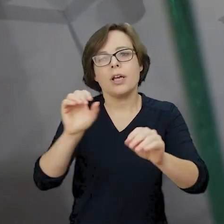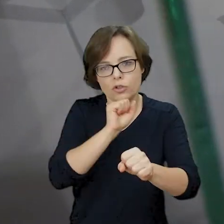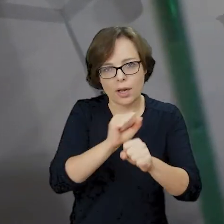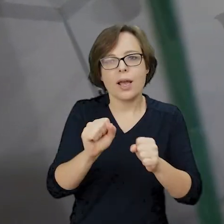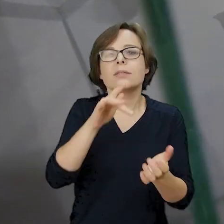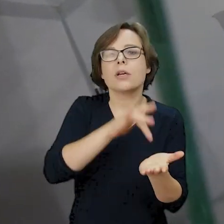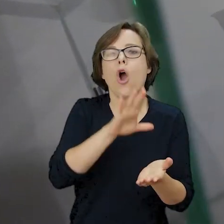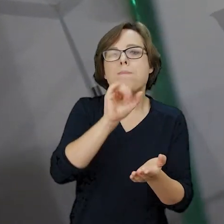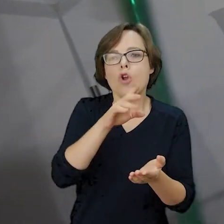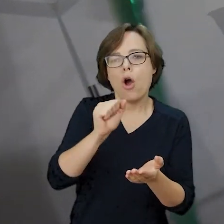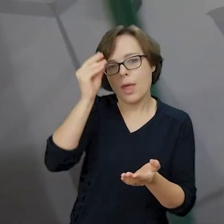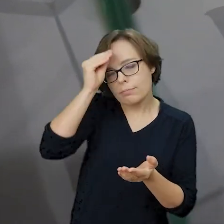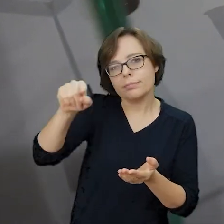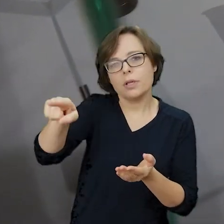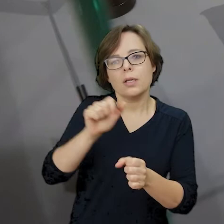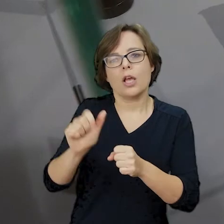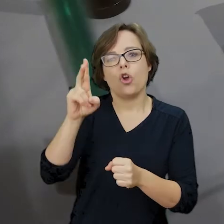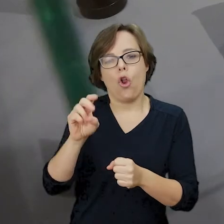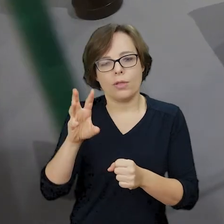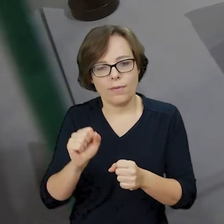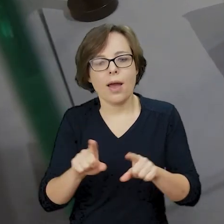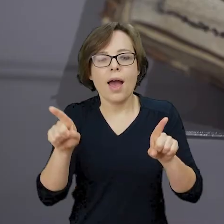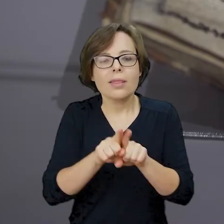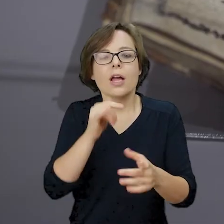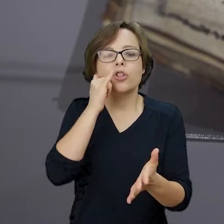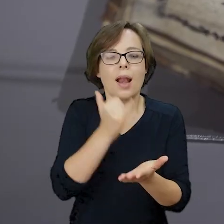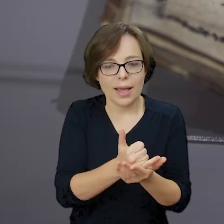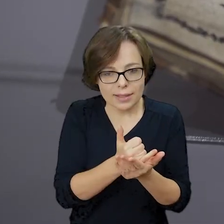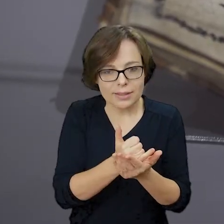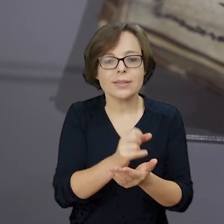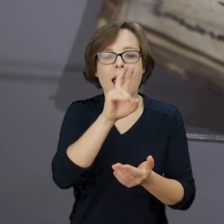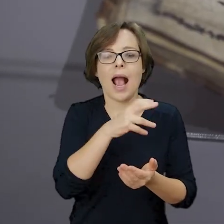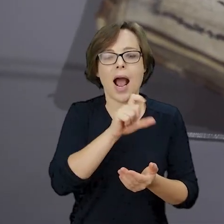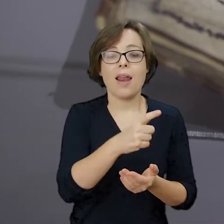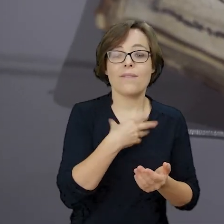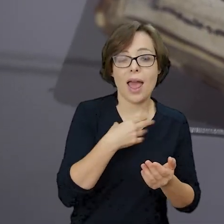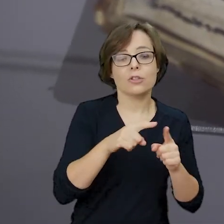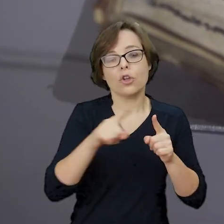A także list kahału wileńskiego do kahału w Brześciu litewskim, podpisany min. przez Gaona.